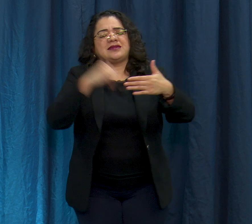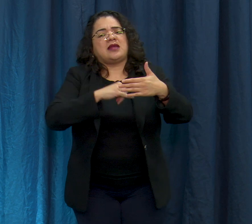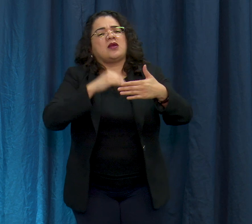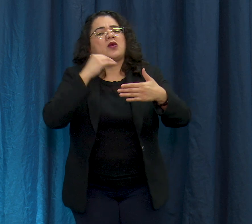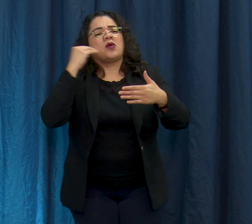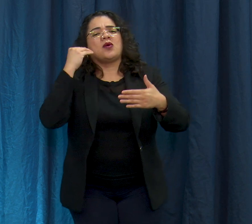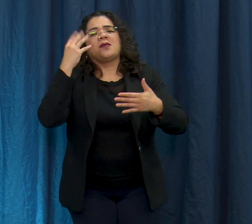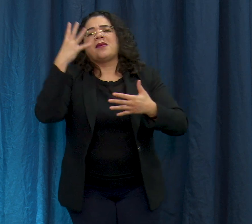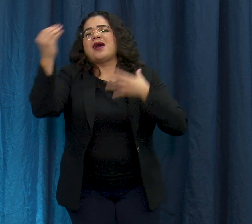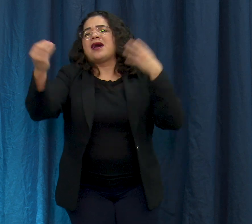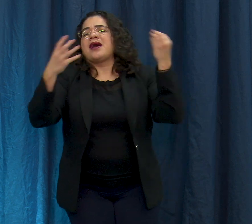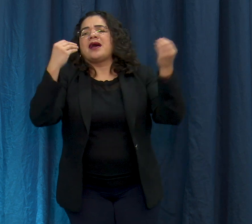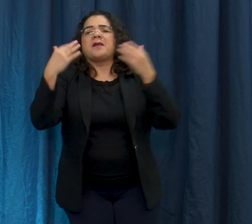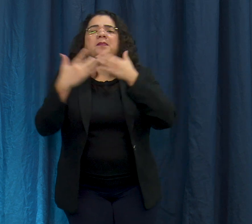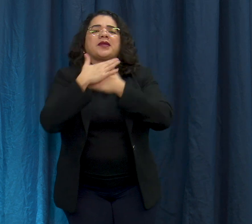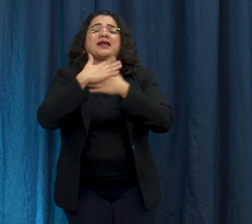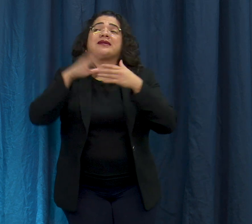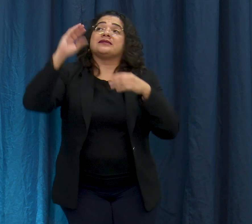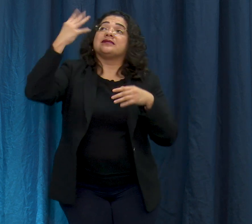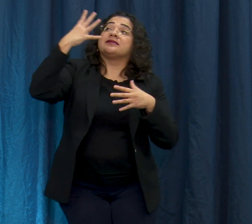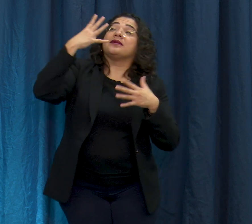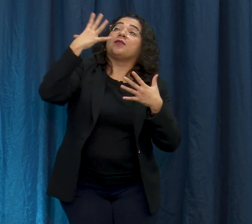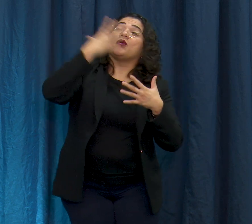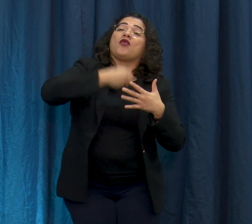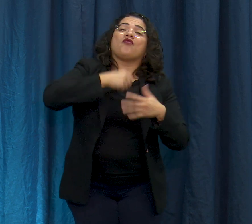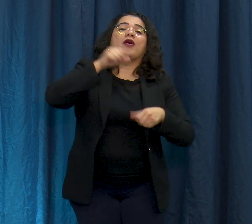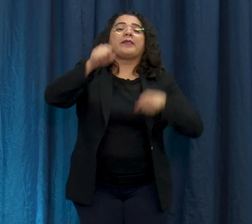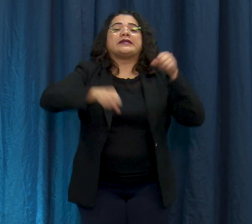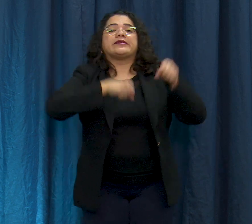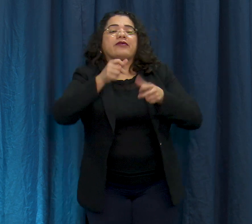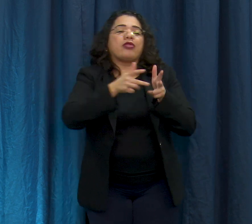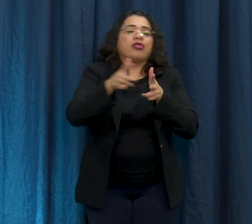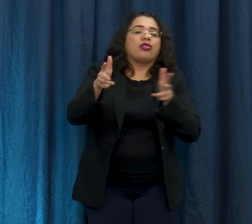la playa no pueden seguir con sus amigos en grupos invisique leta's no tienen que